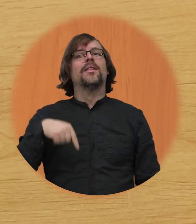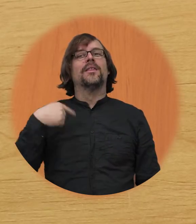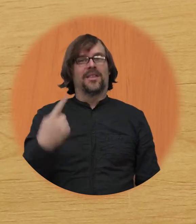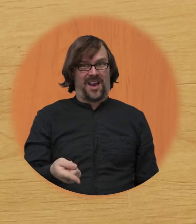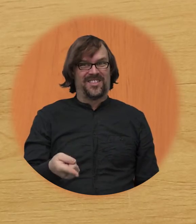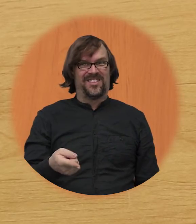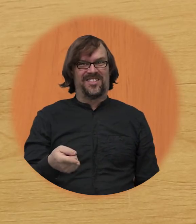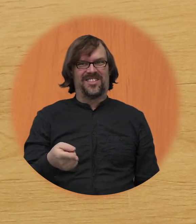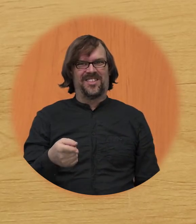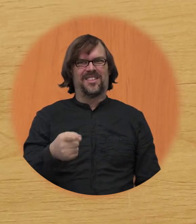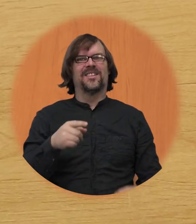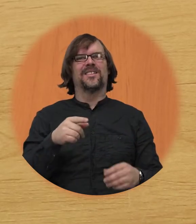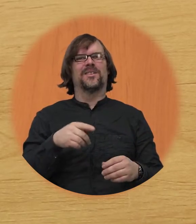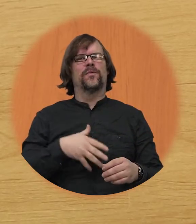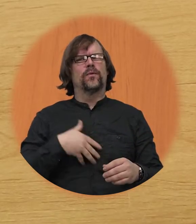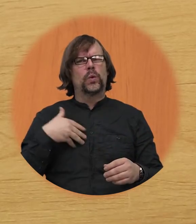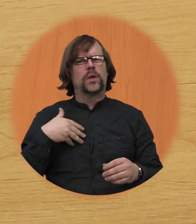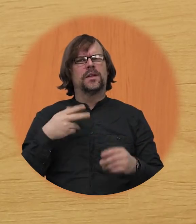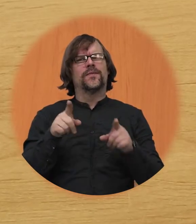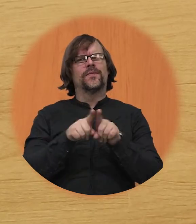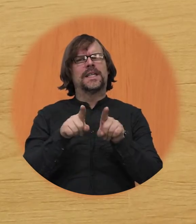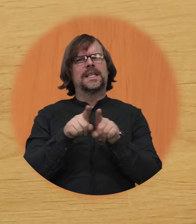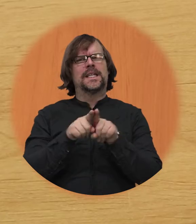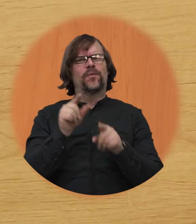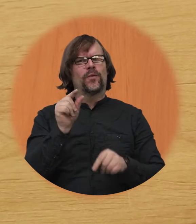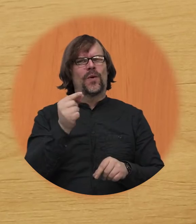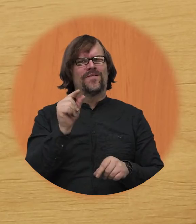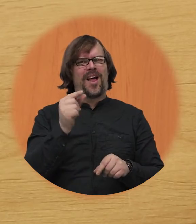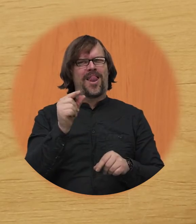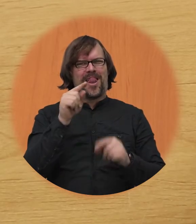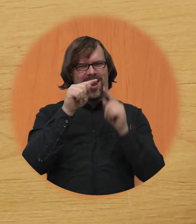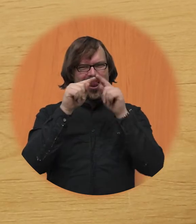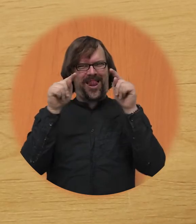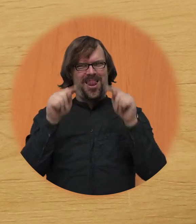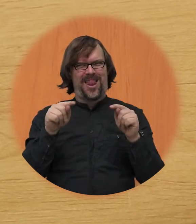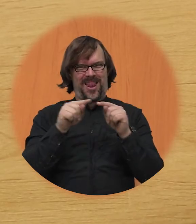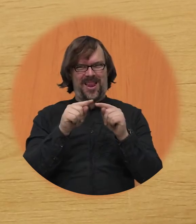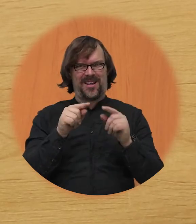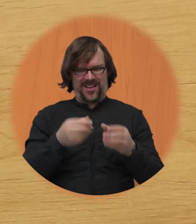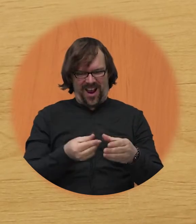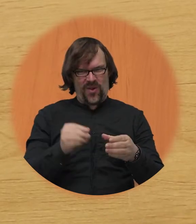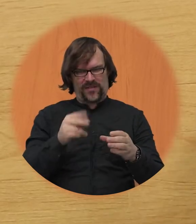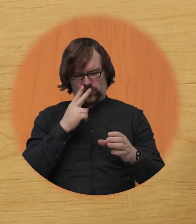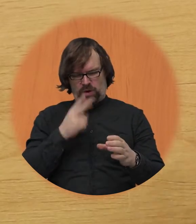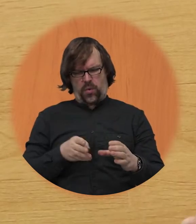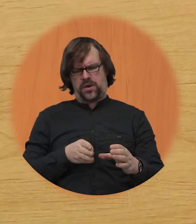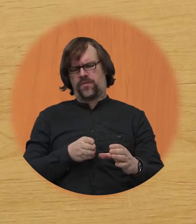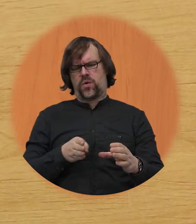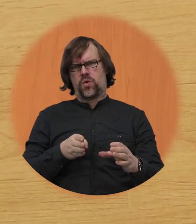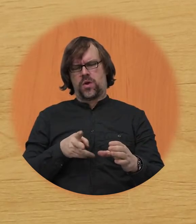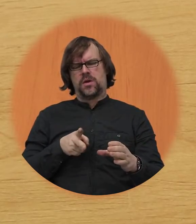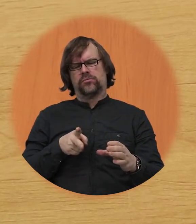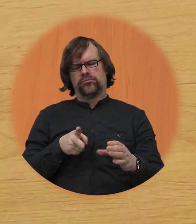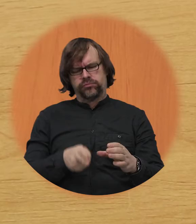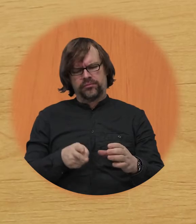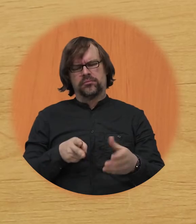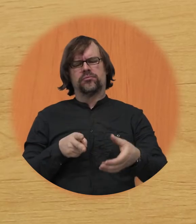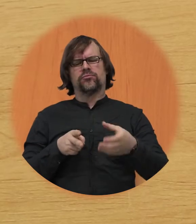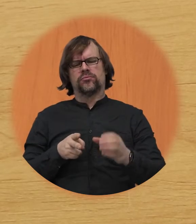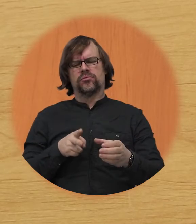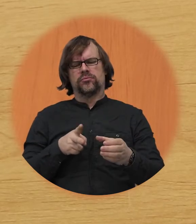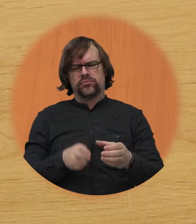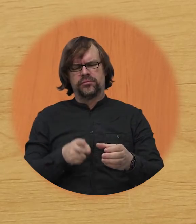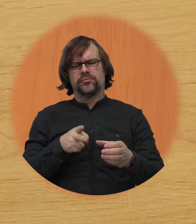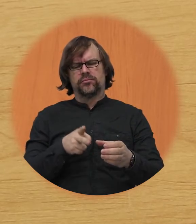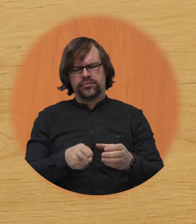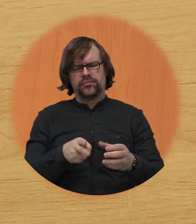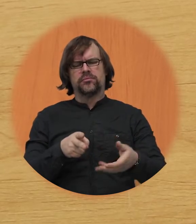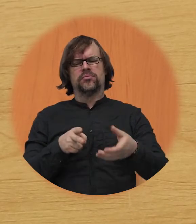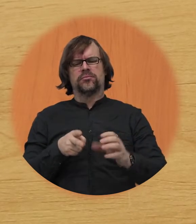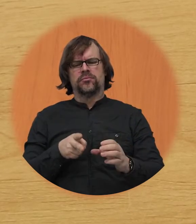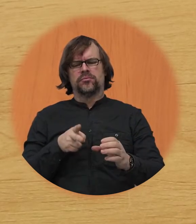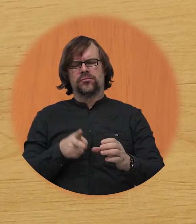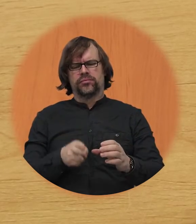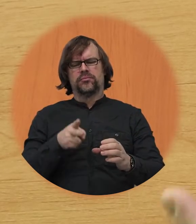Bekommt ein "Gefühl" für diesen Würfel: Wo er bereits stabil ist, kommen die Arme ab!